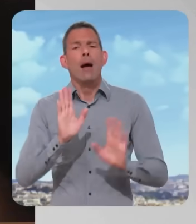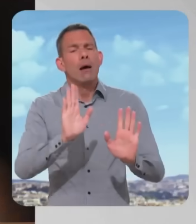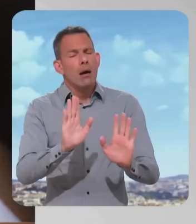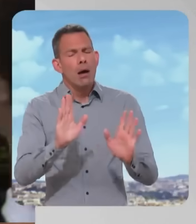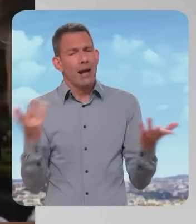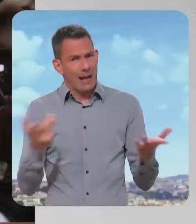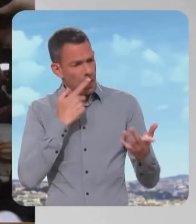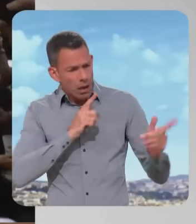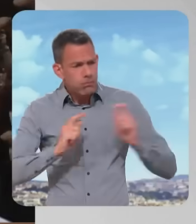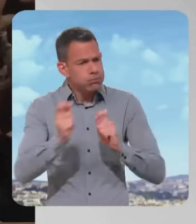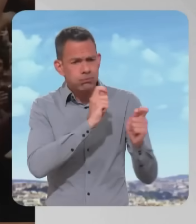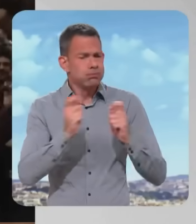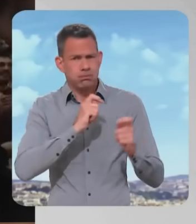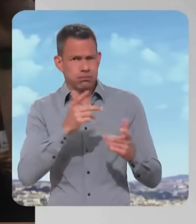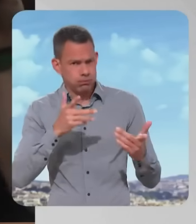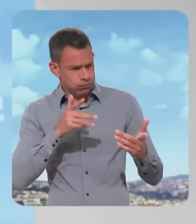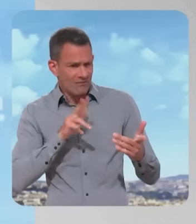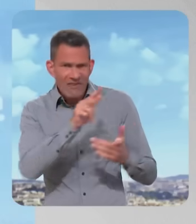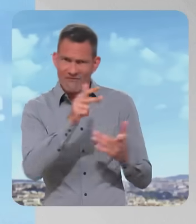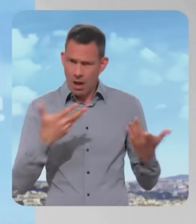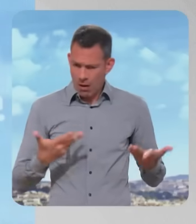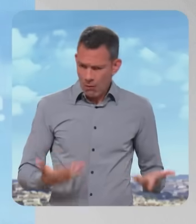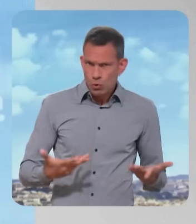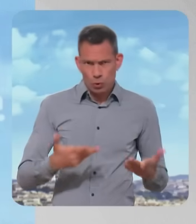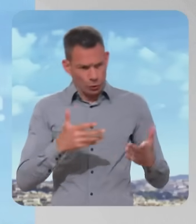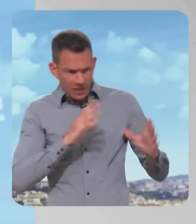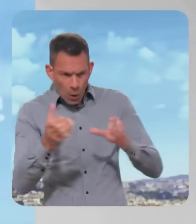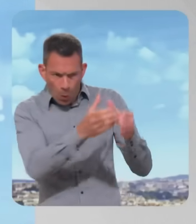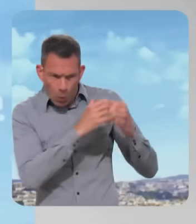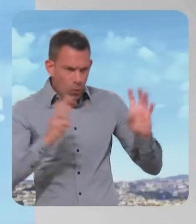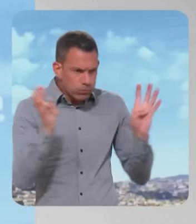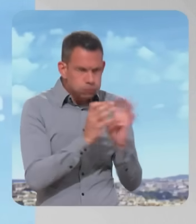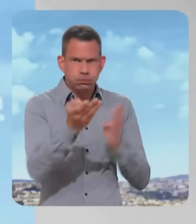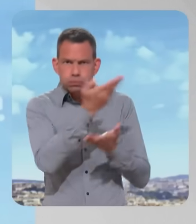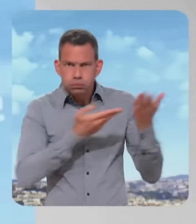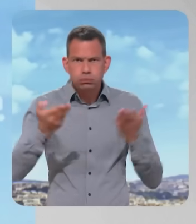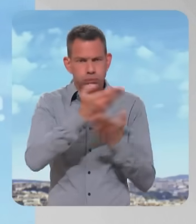proposition au président de la République, y compris par le vote. Vous y êtes favorable?